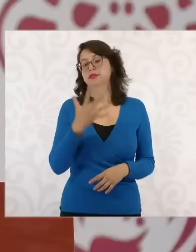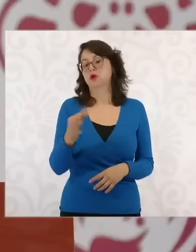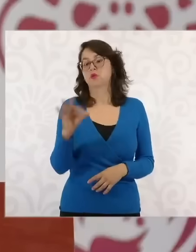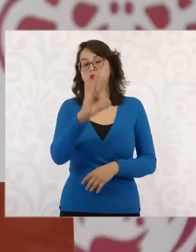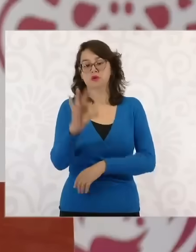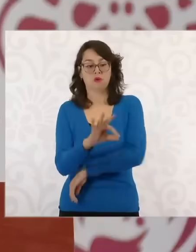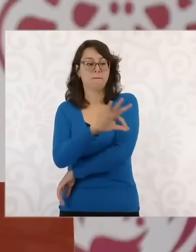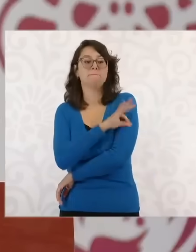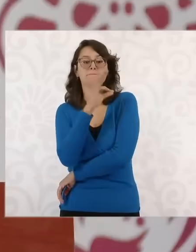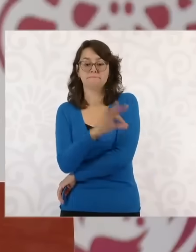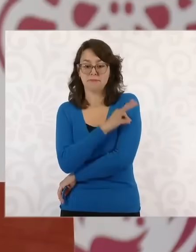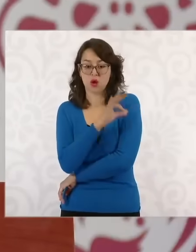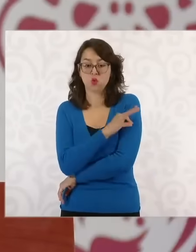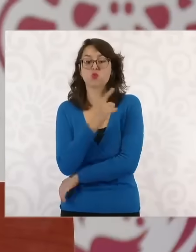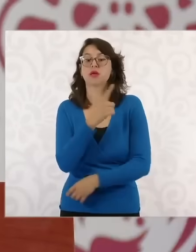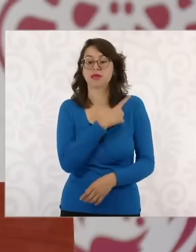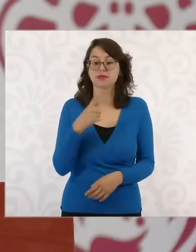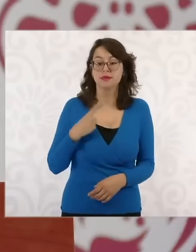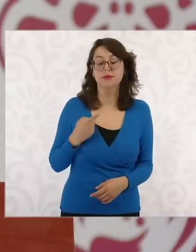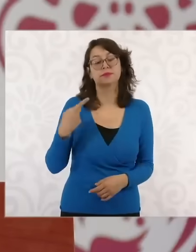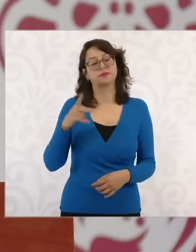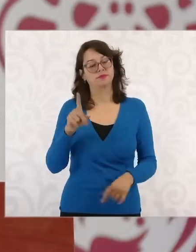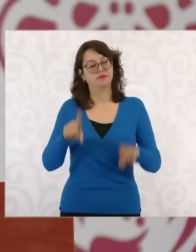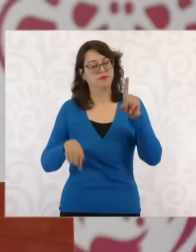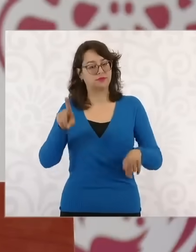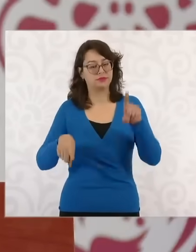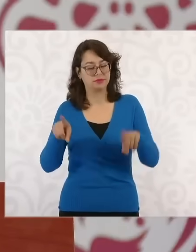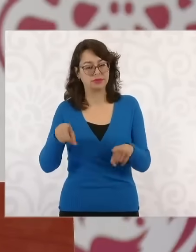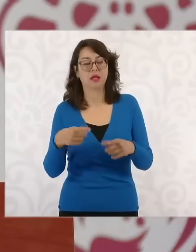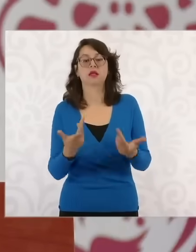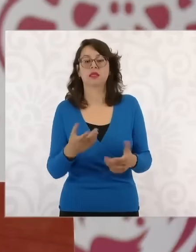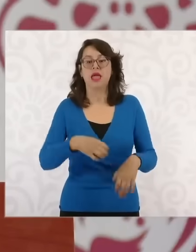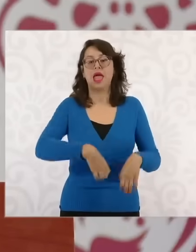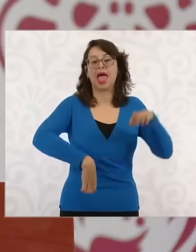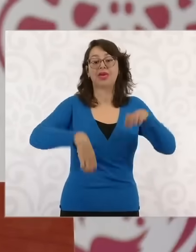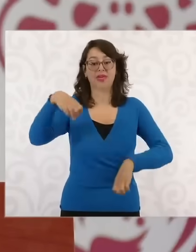Hay que hacer una diferenciación por edades. Lo que pasa es que durante el periodo de la